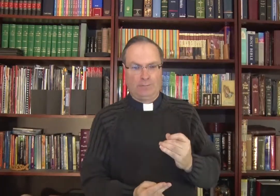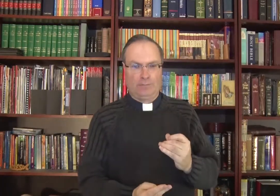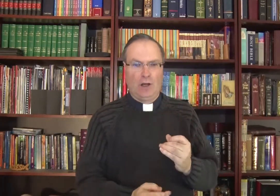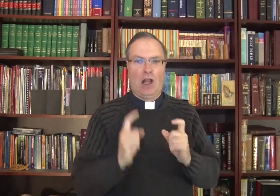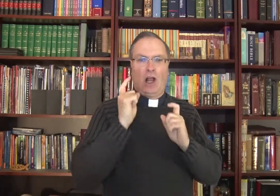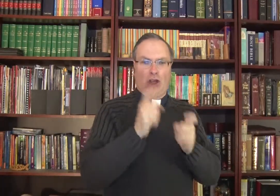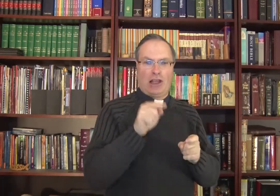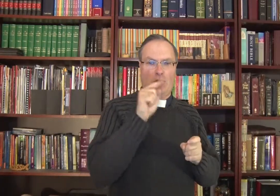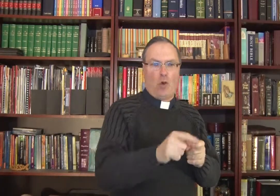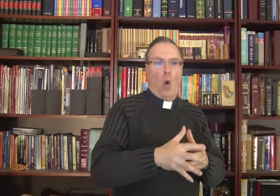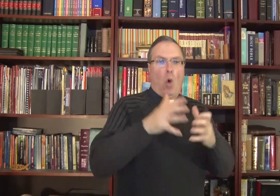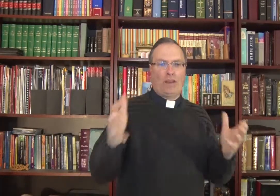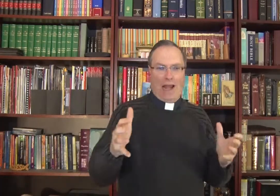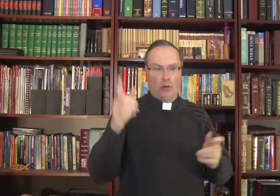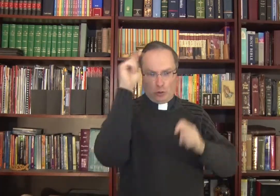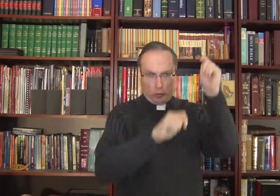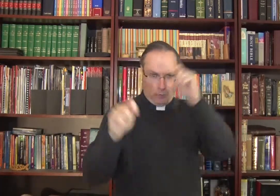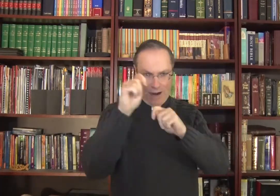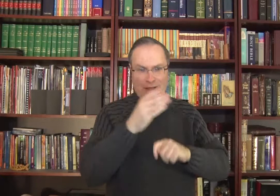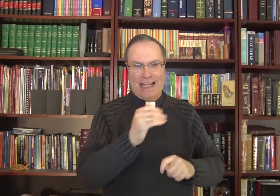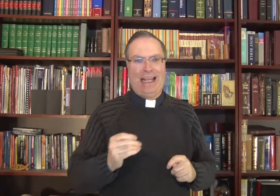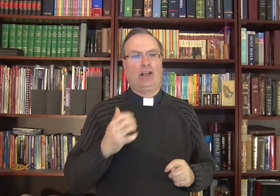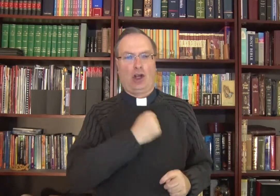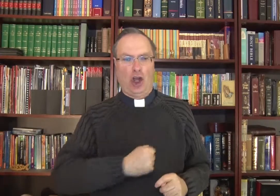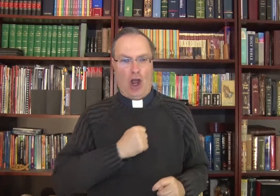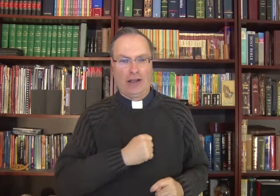Donnez-lui autant de tourment et de deuil